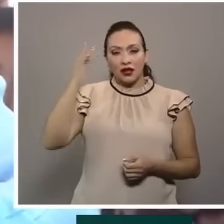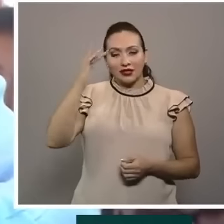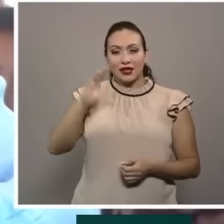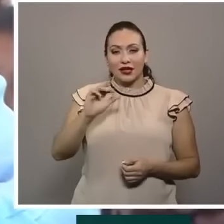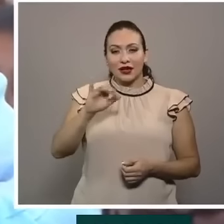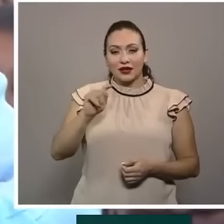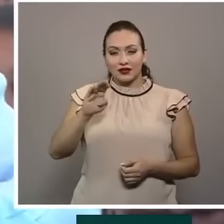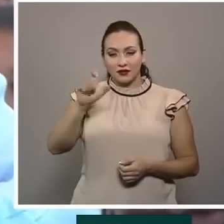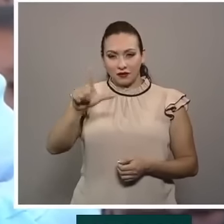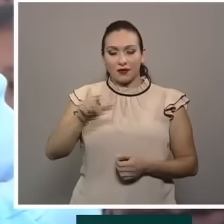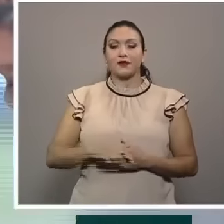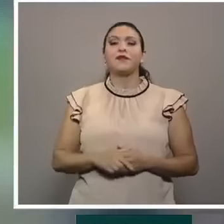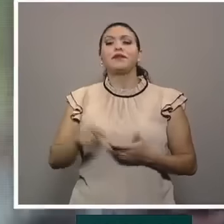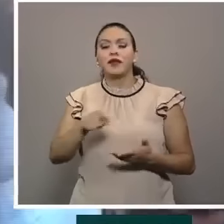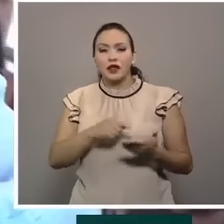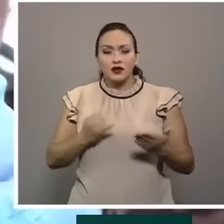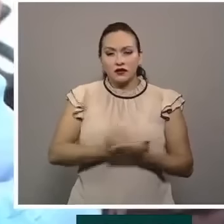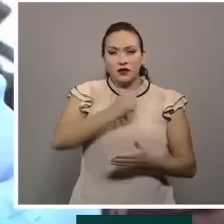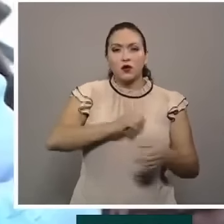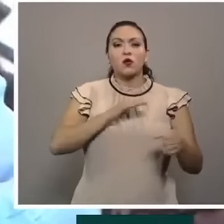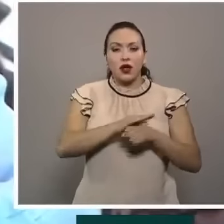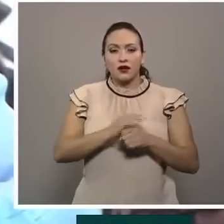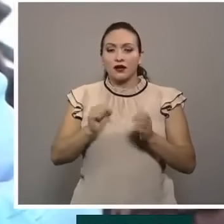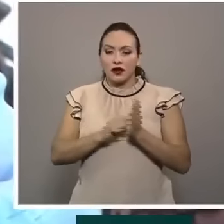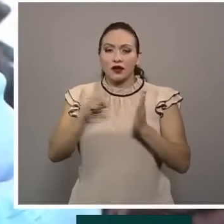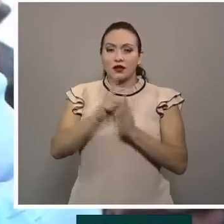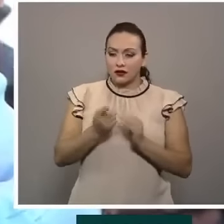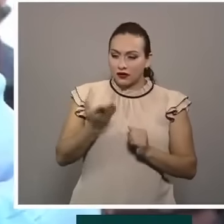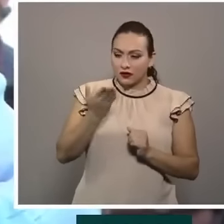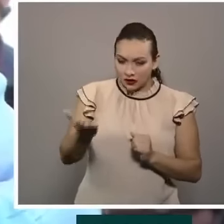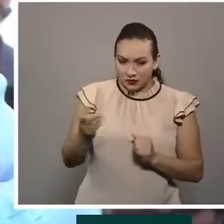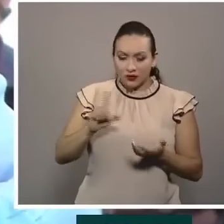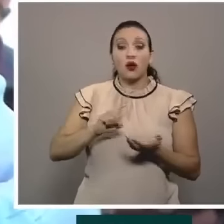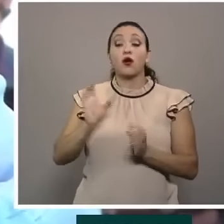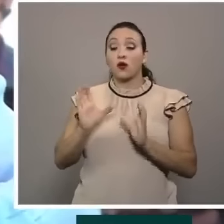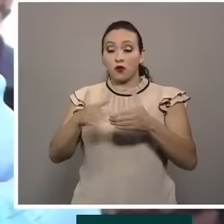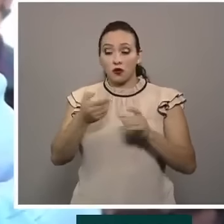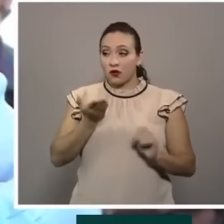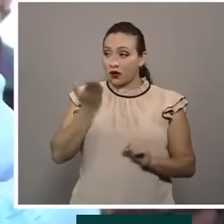en definitiva, sobre la solicitud que formuló dicha comunidad al Congreso del Estado de Chiapas